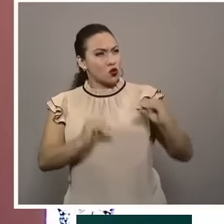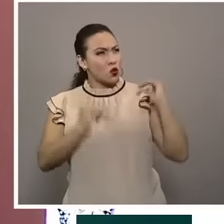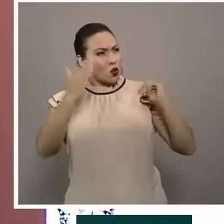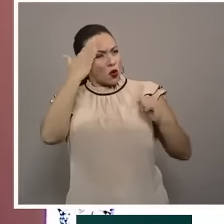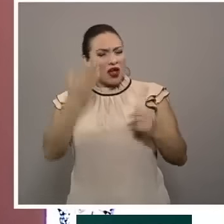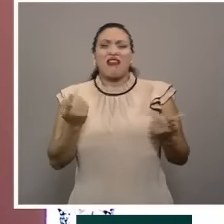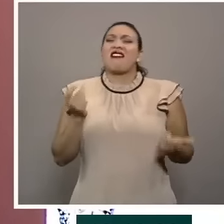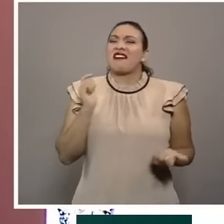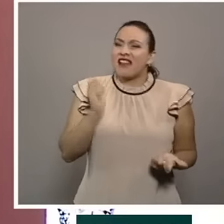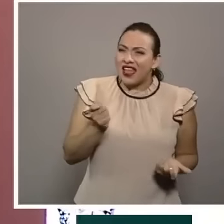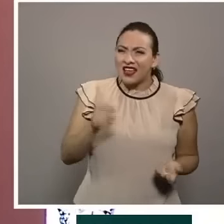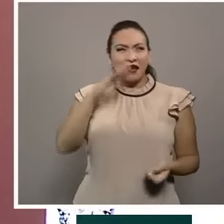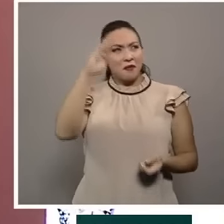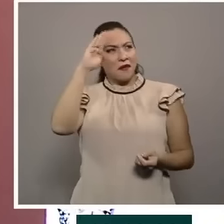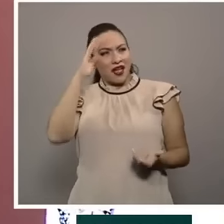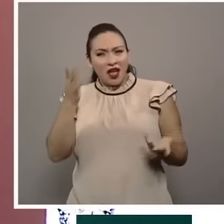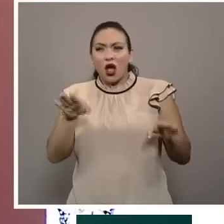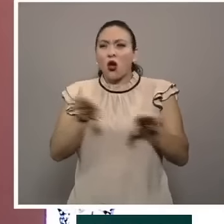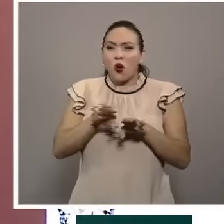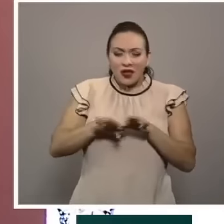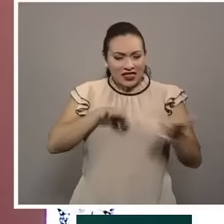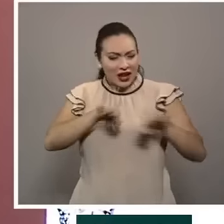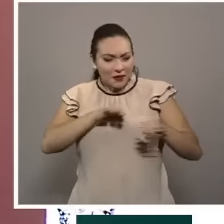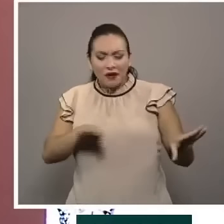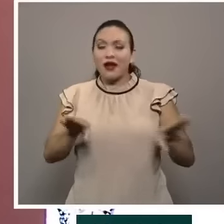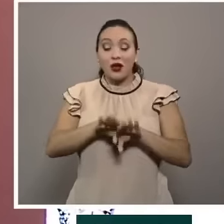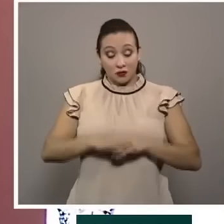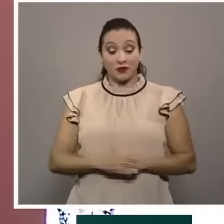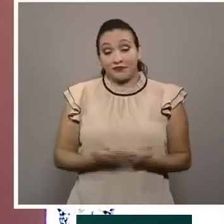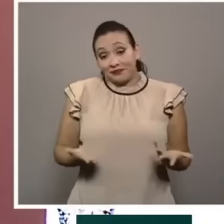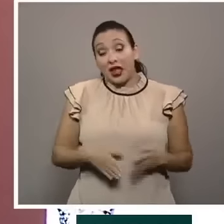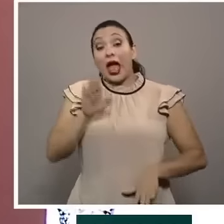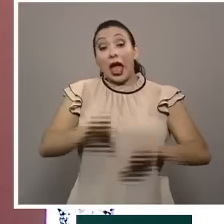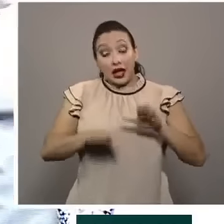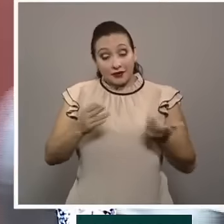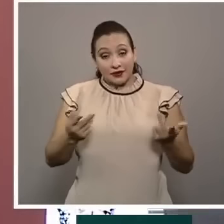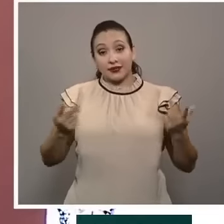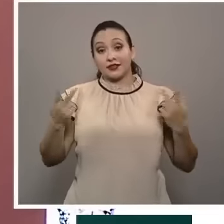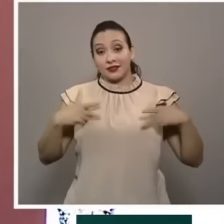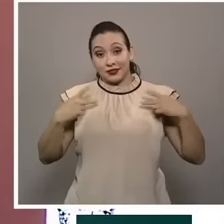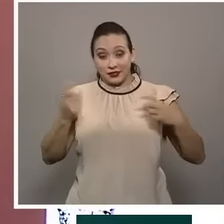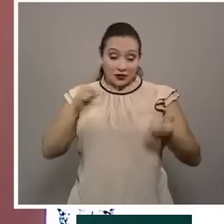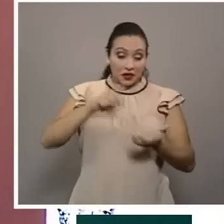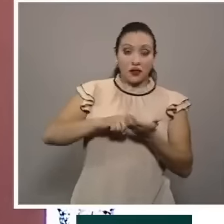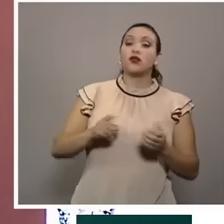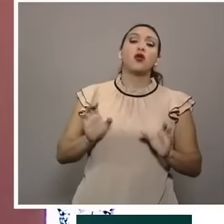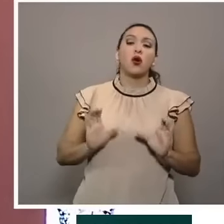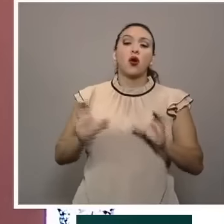Muchas veces en nuestras comunidades solo sentimos los efectos de alguna decisión. Cuando se aprueba